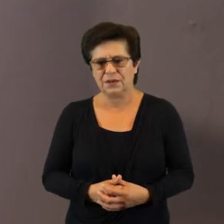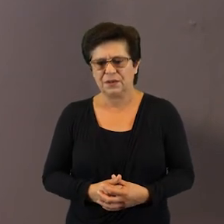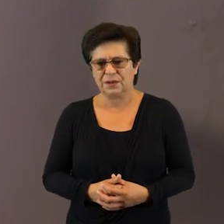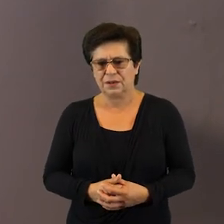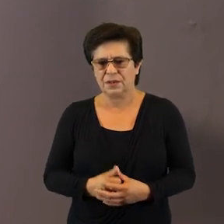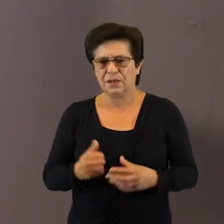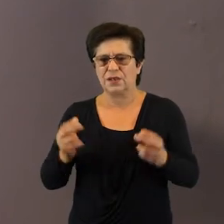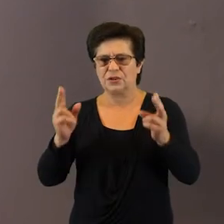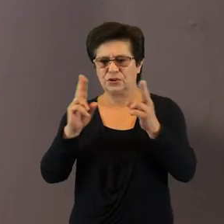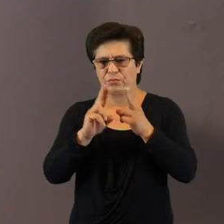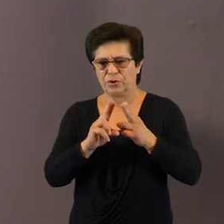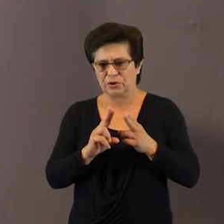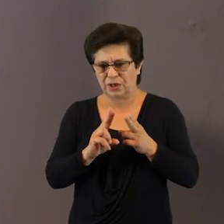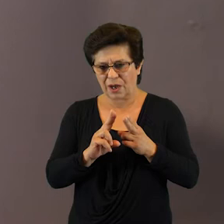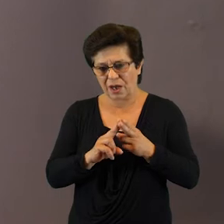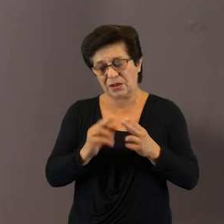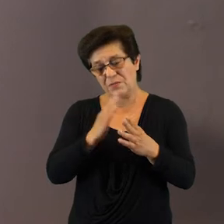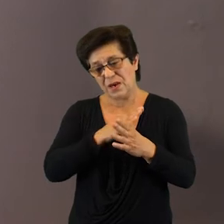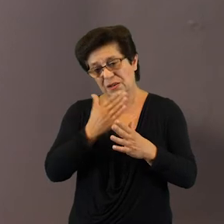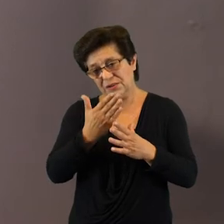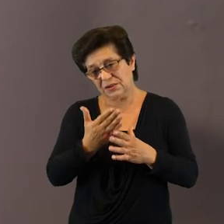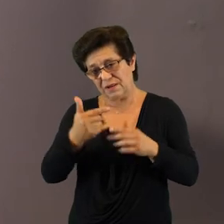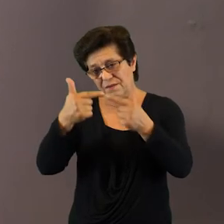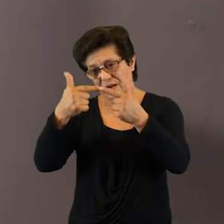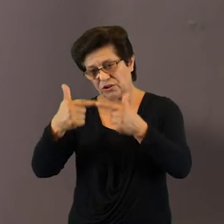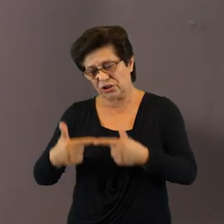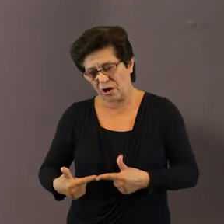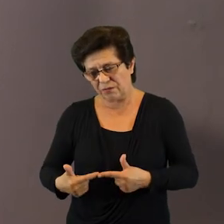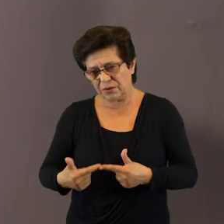Spotkanie z cyklu "Między wierszami" poświęcone Antoniemu Słonimskiemu